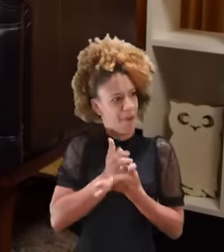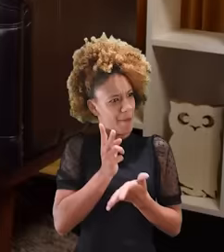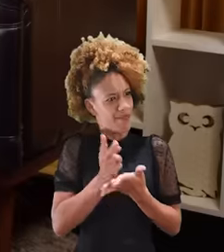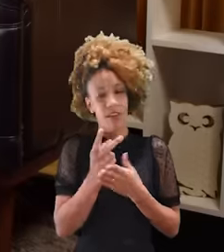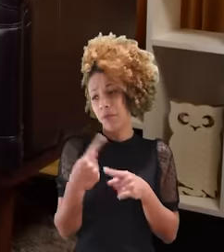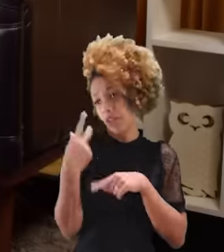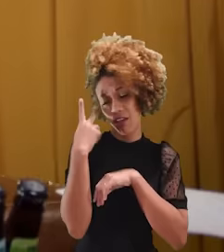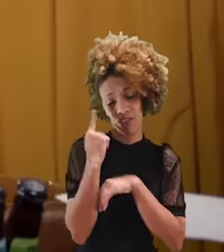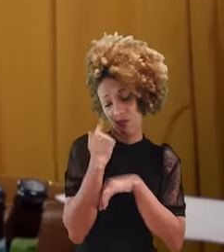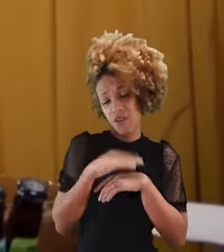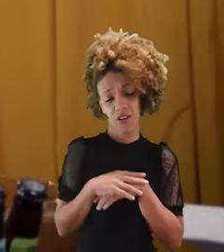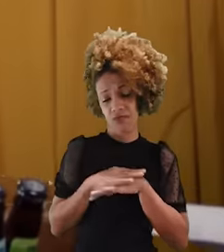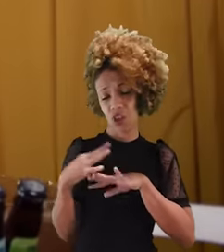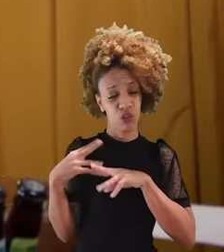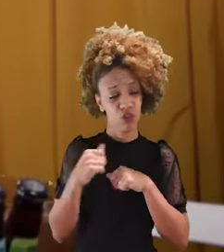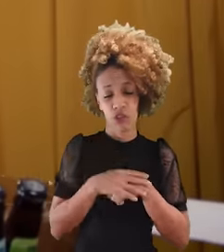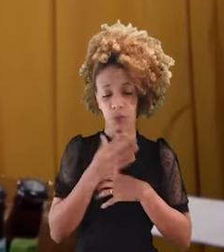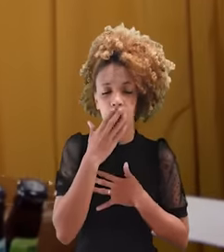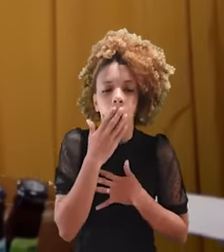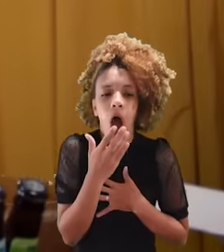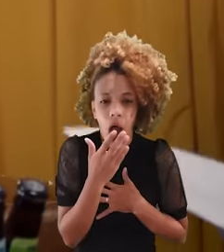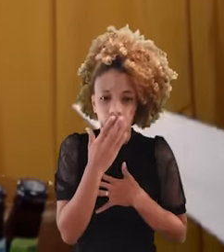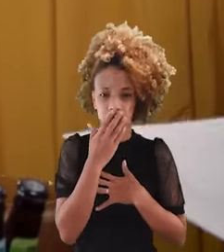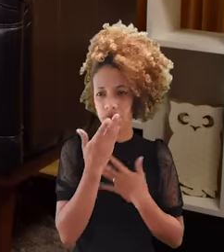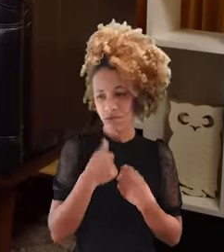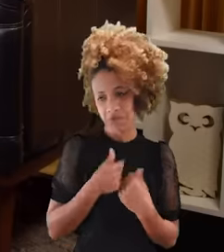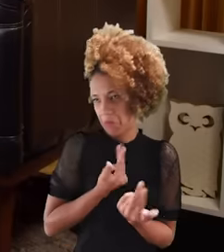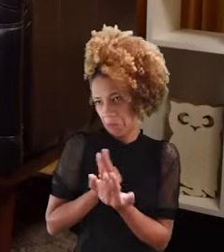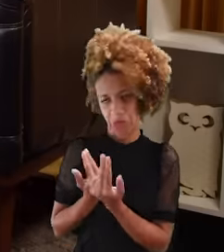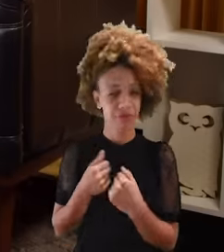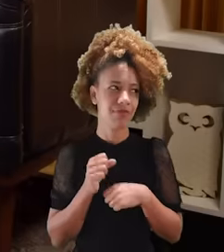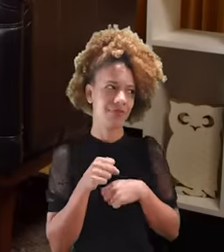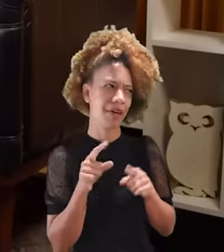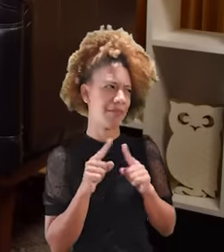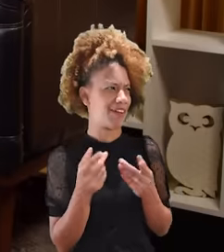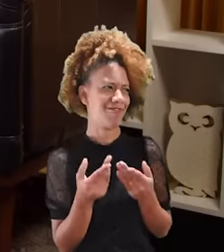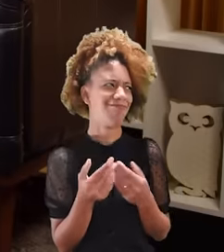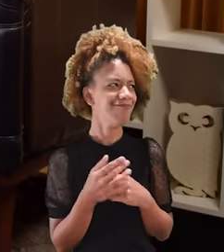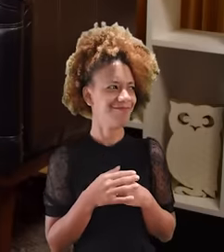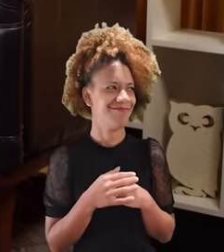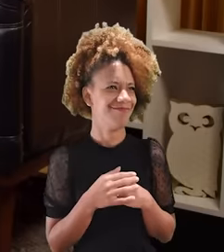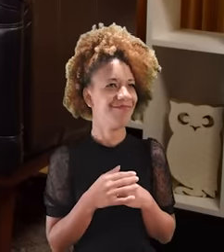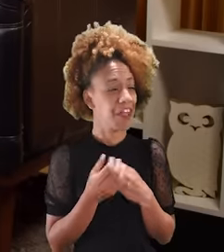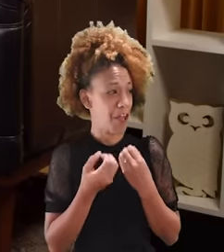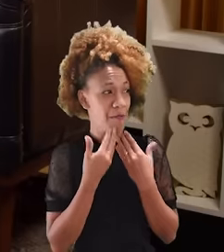é natural gente todo mundo arrota Eu também sim sim mas é é muito bom porque você não conseguiu